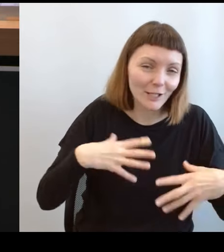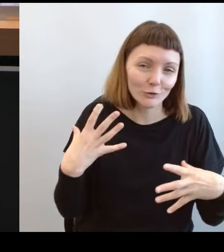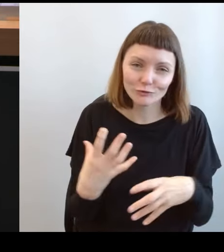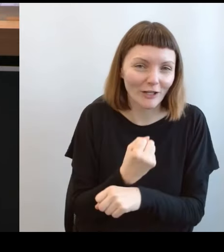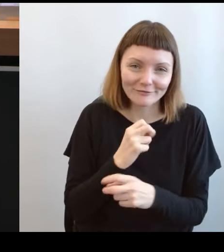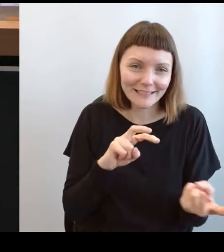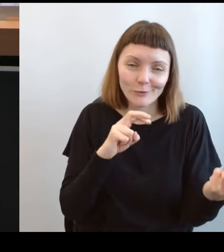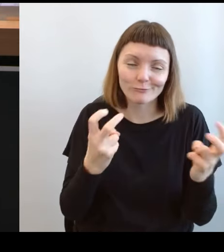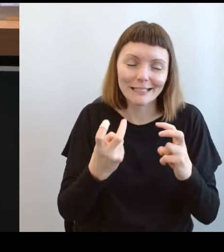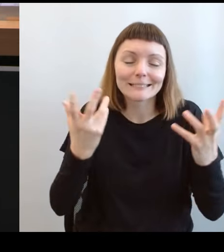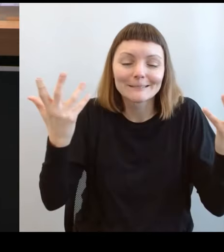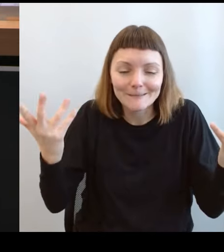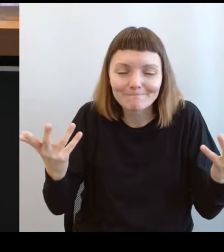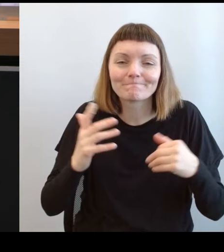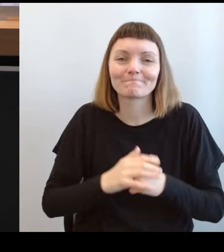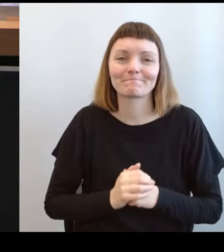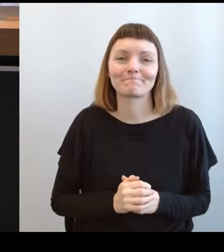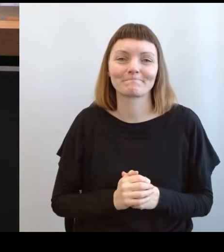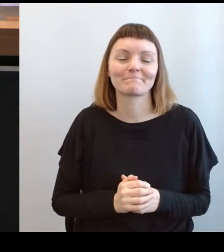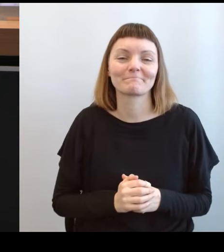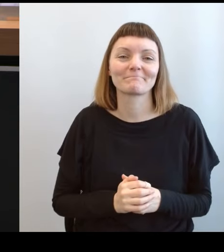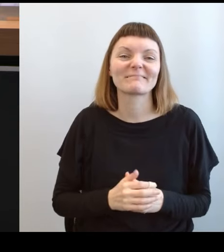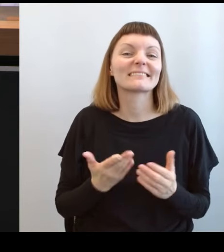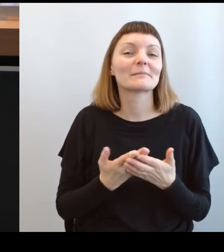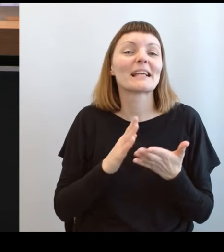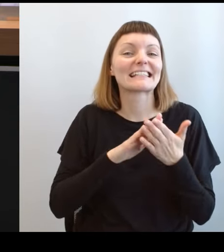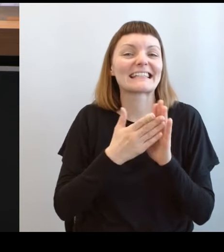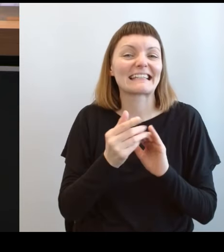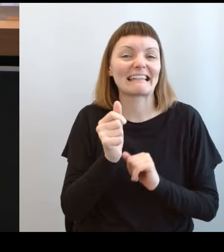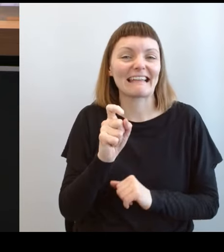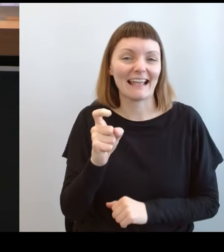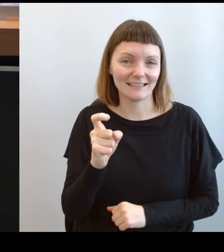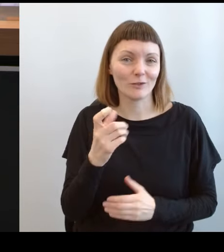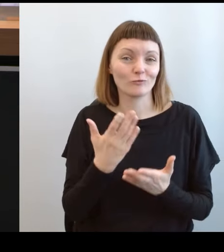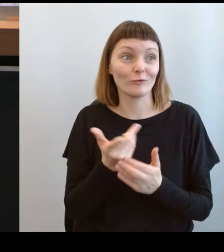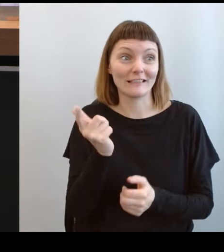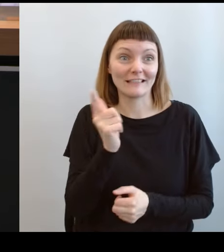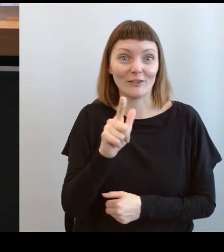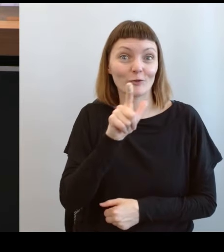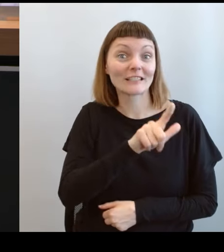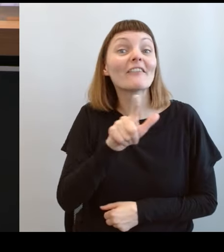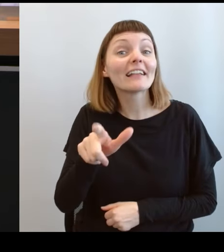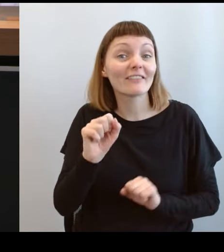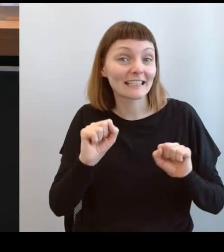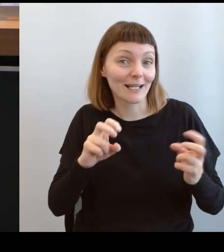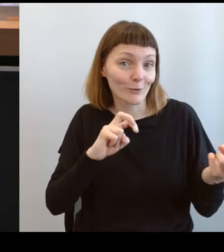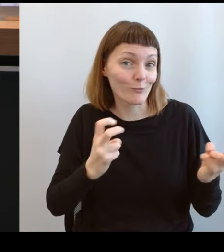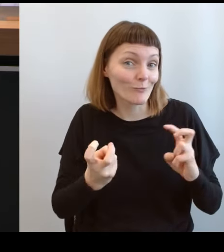ja auch schon seit 22 möglich gewesen. Ich will dann aber auch noch mal aufräumen mit einer Geschichte, die